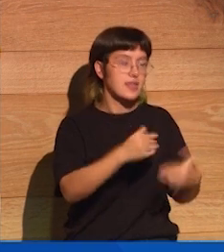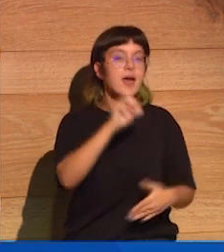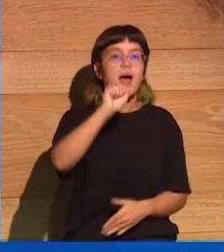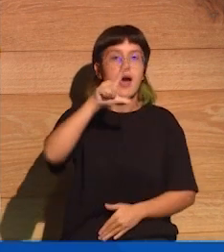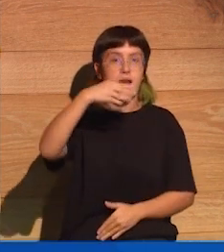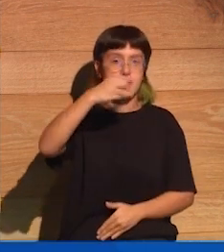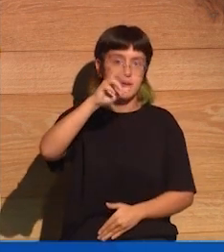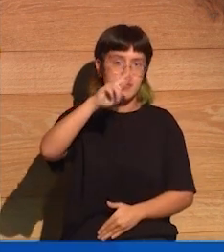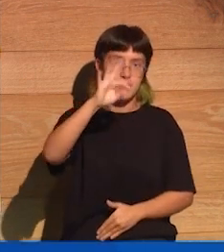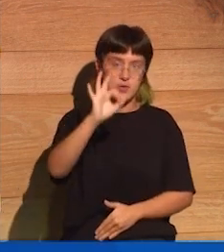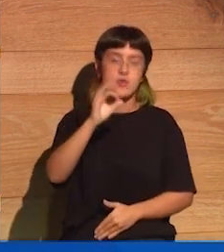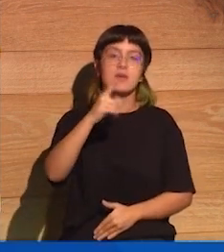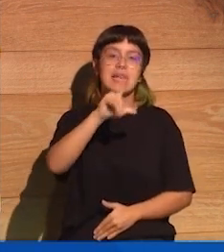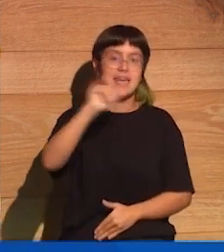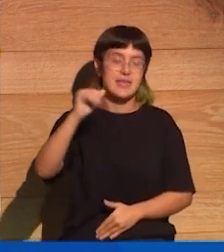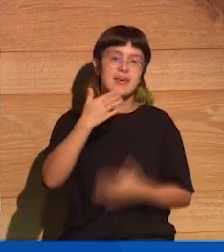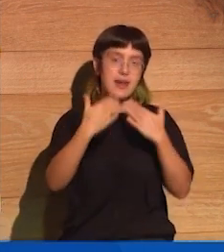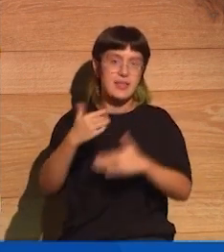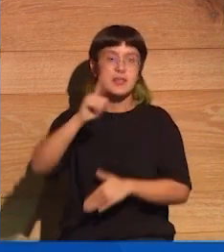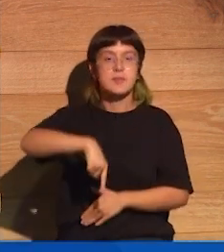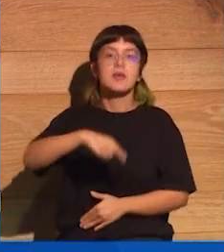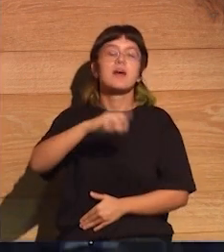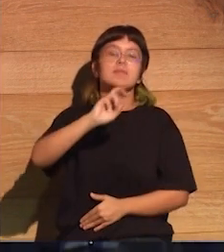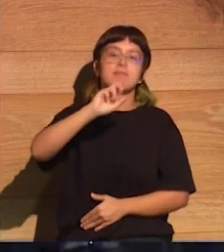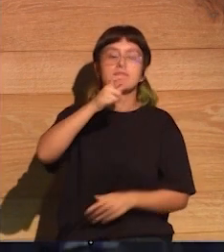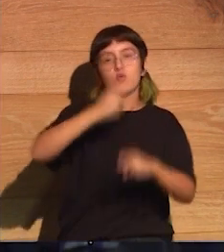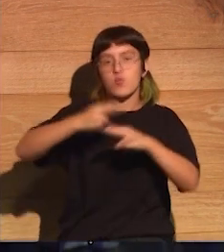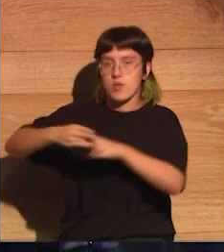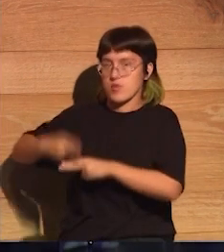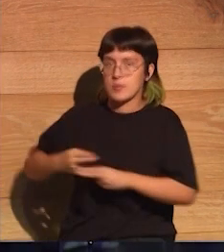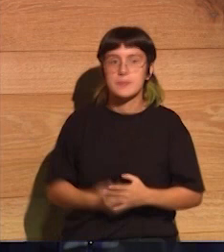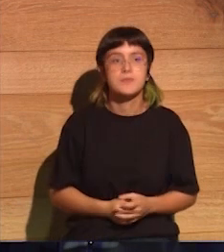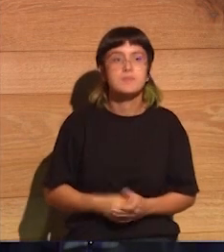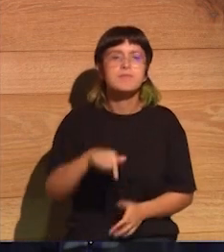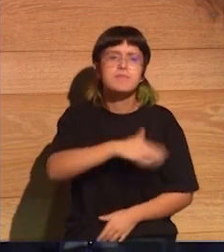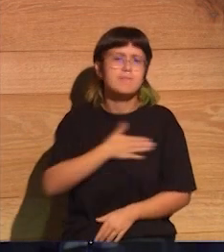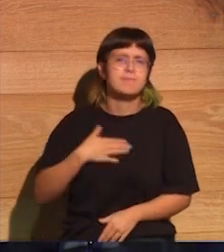Fundación La Caixa. Gracias, María Benjumea, South Summit. Yo quería aprovechar esta breve